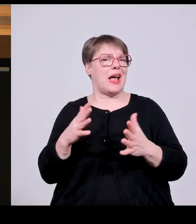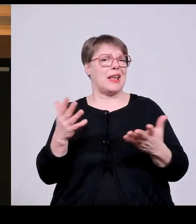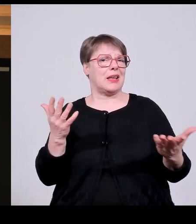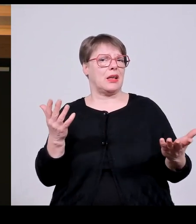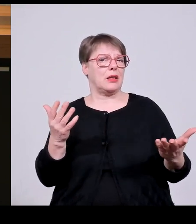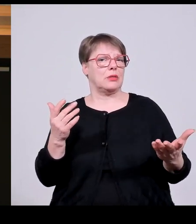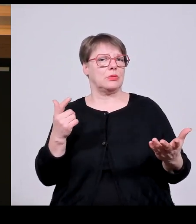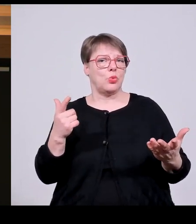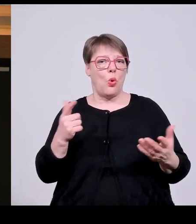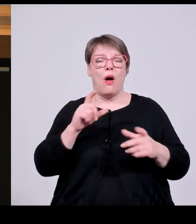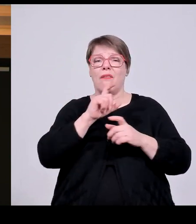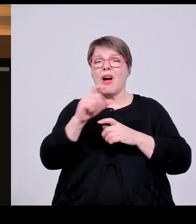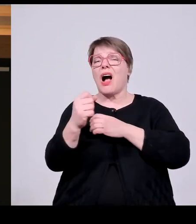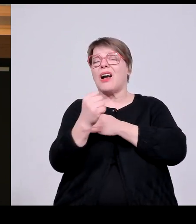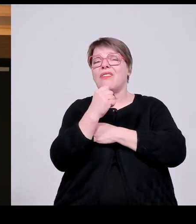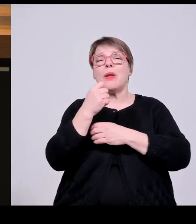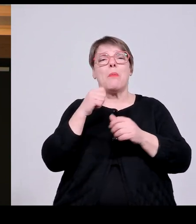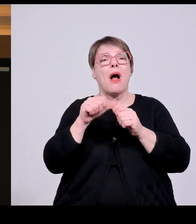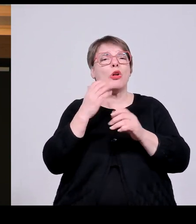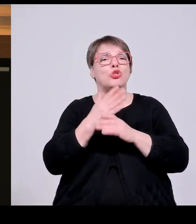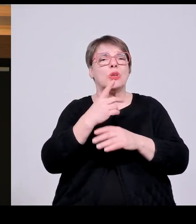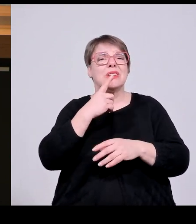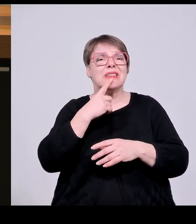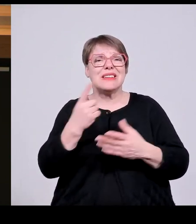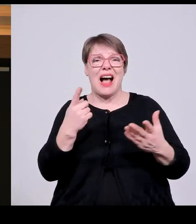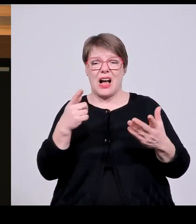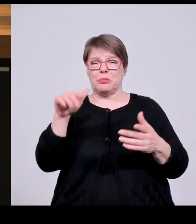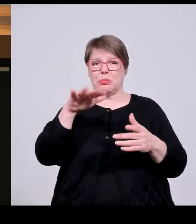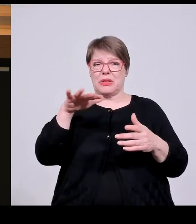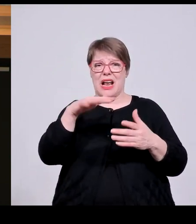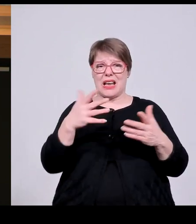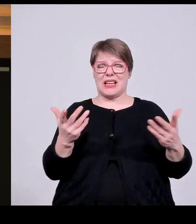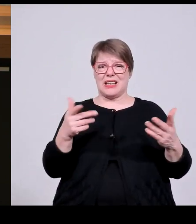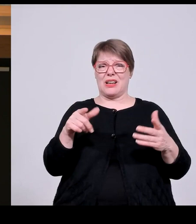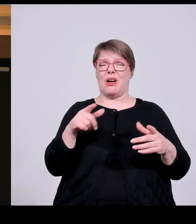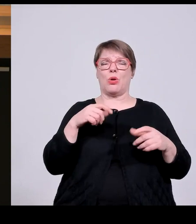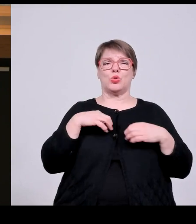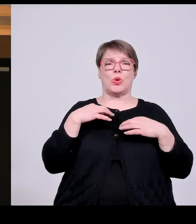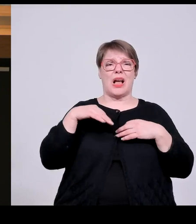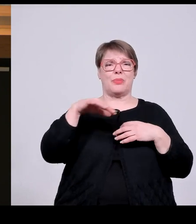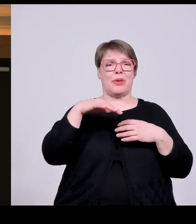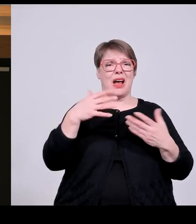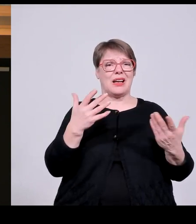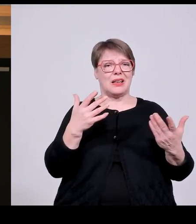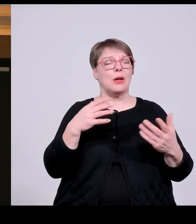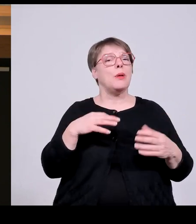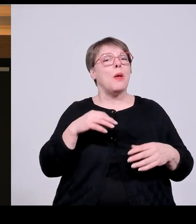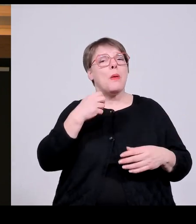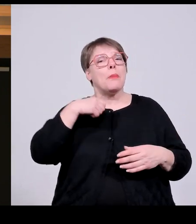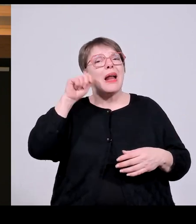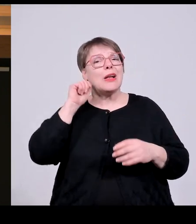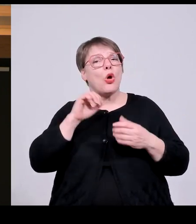einfach mehr Menschen, die ausgebildet sind. Und nicht zuletzt: Wir wollen eine kostenlose oder sogar bezahlte Ausbildung, wenn wir